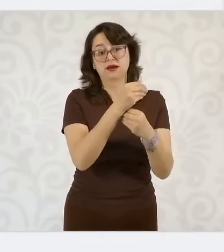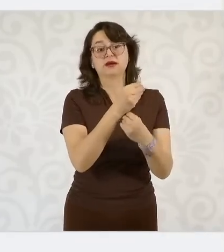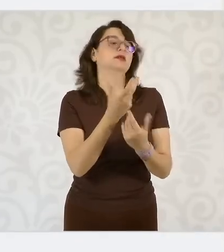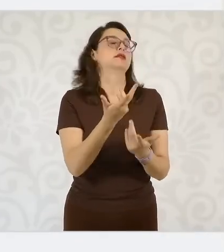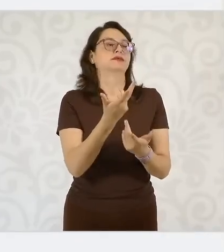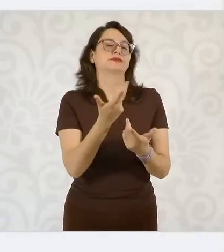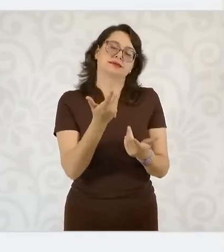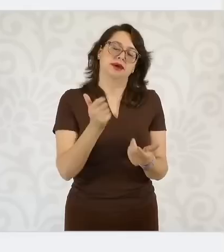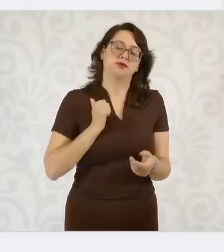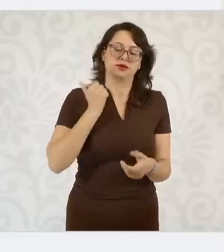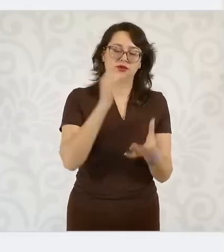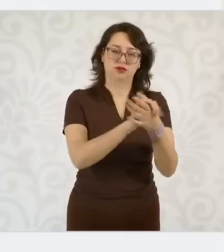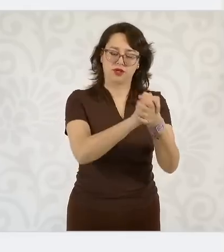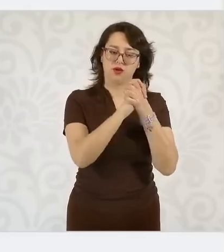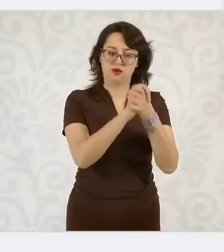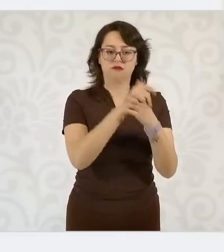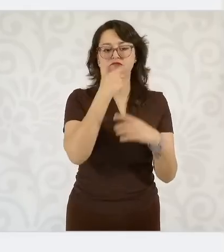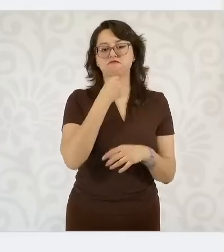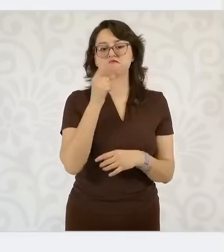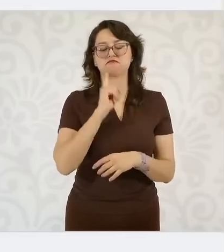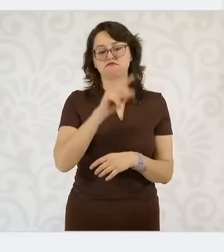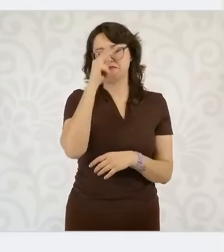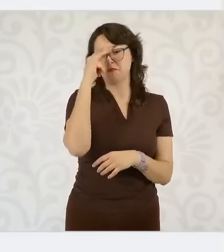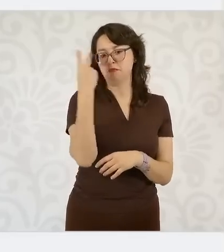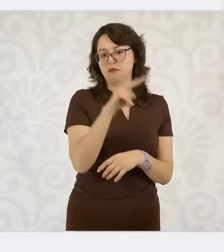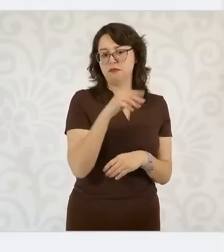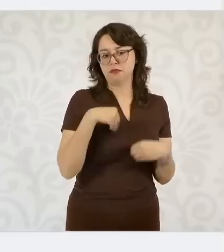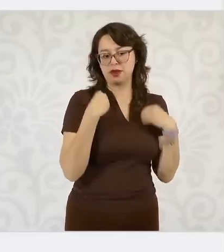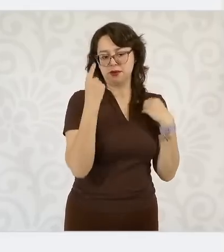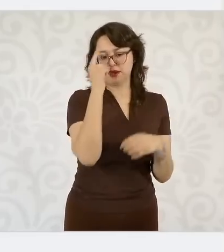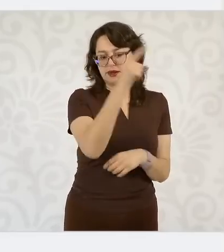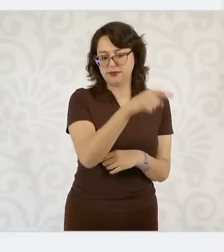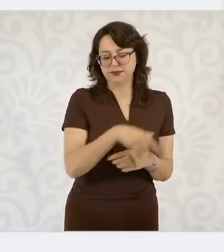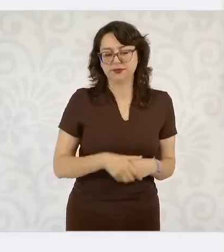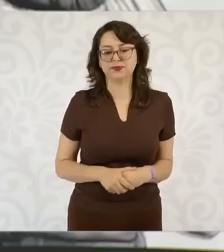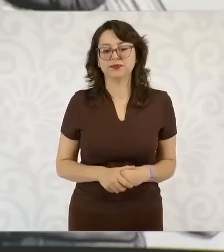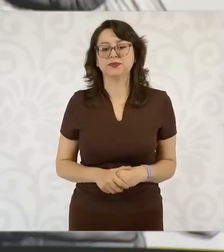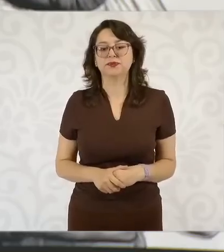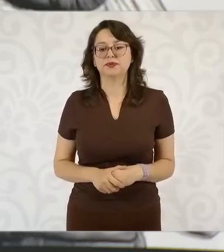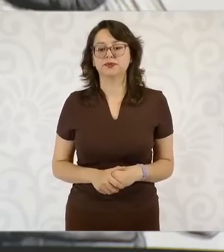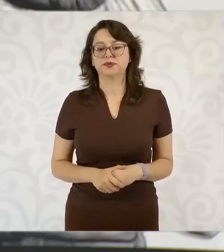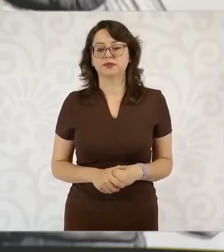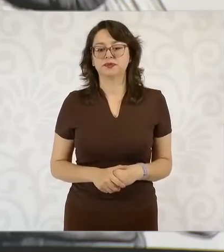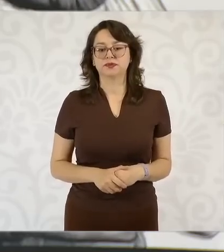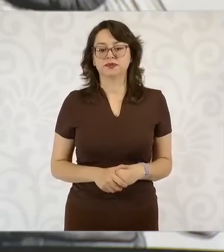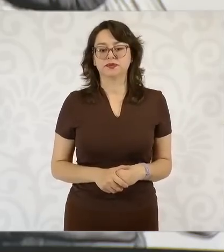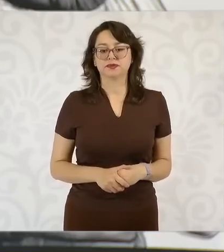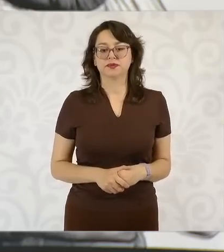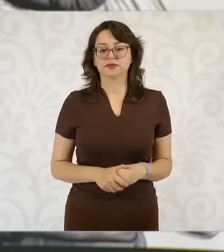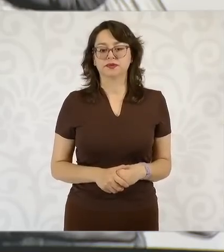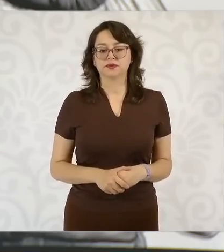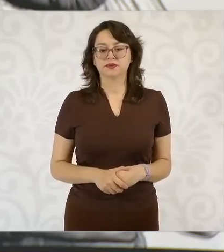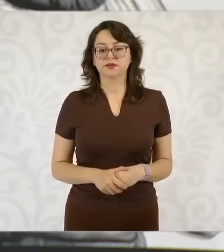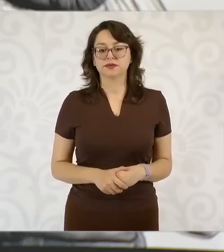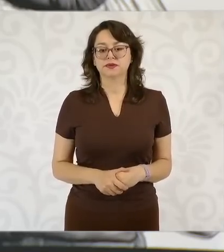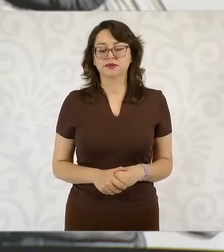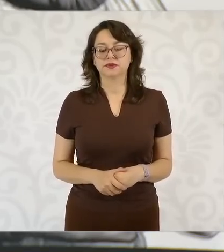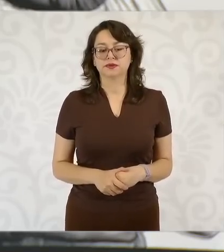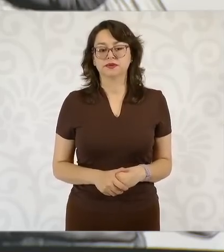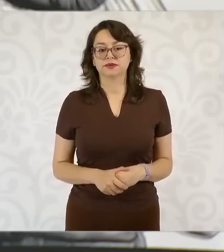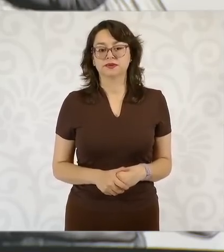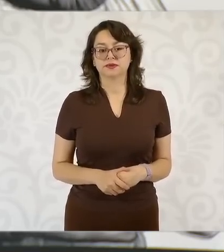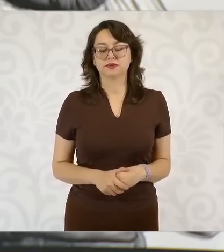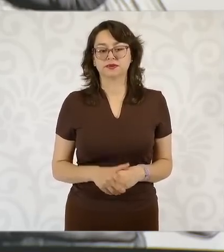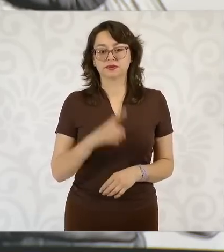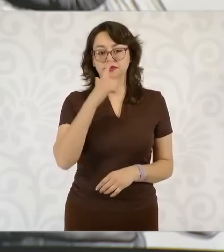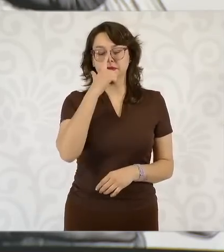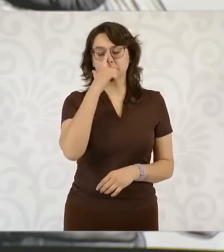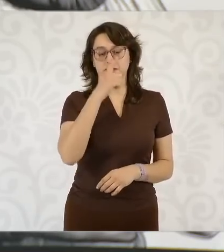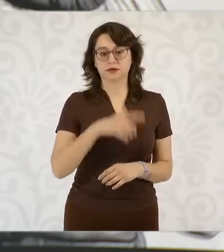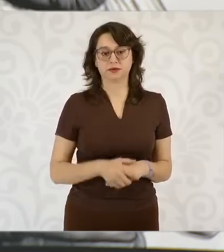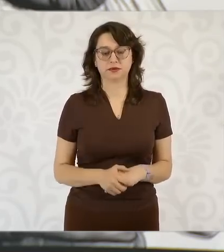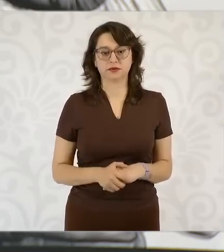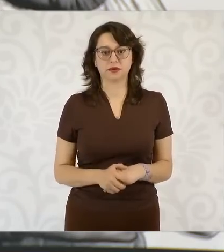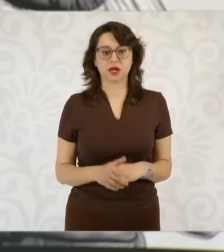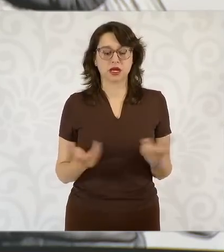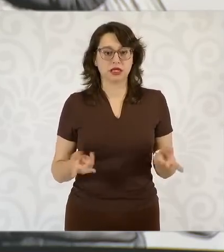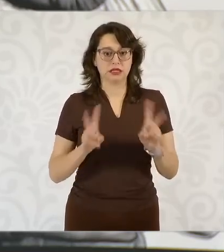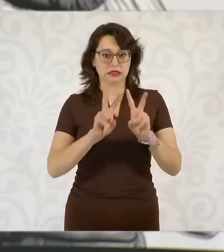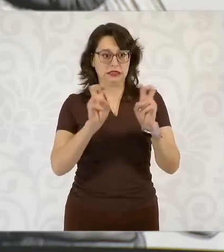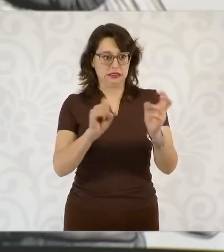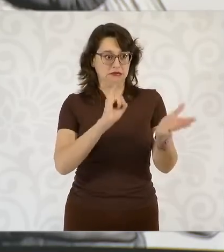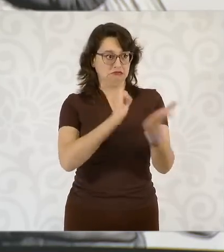e de consolidarse este tema de los aranceles hay que hacer una evaluación